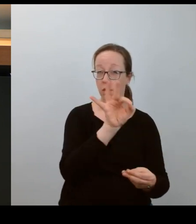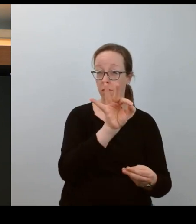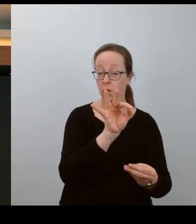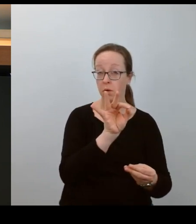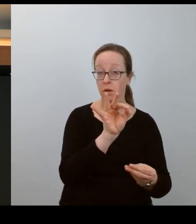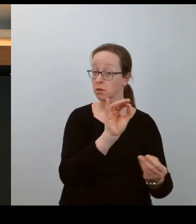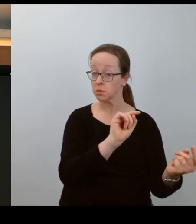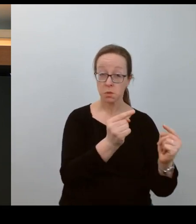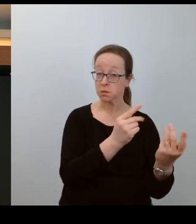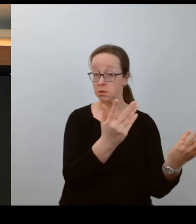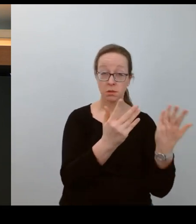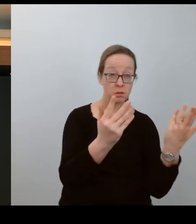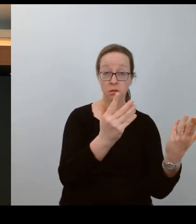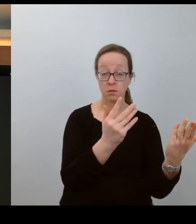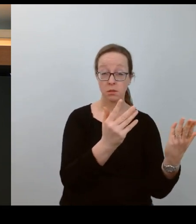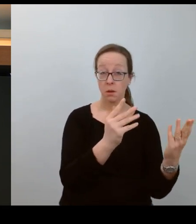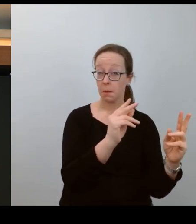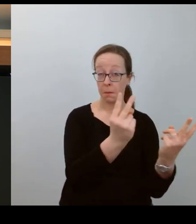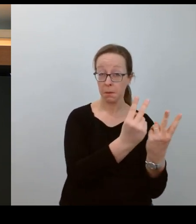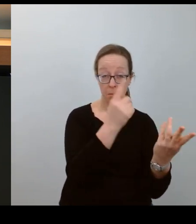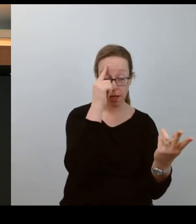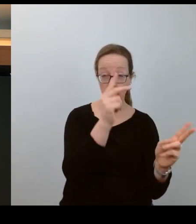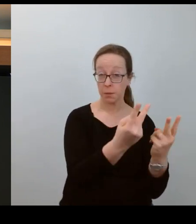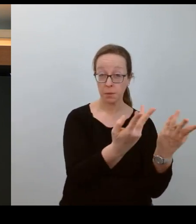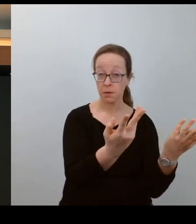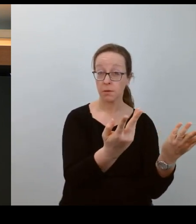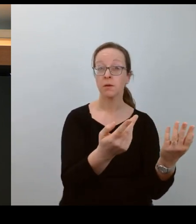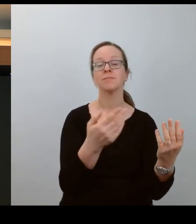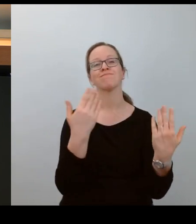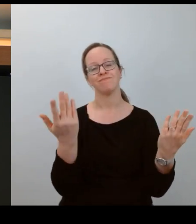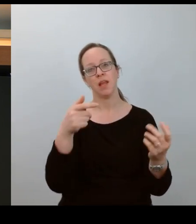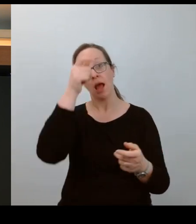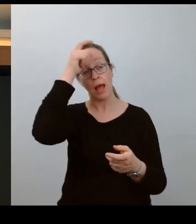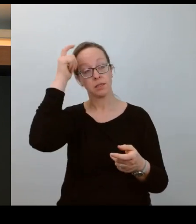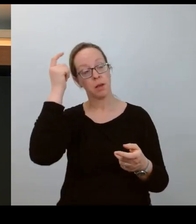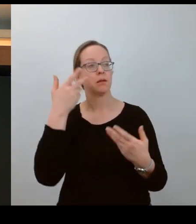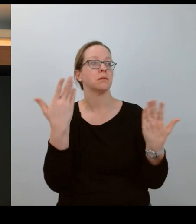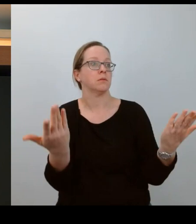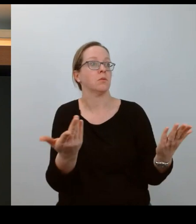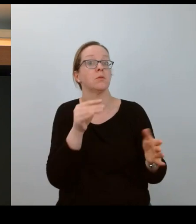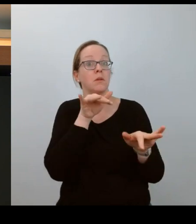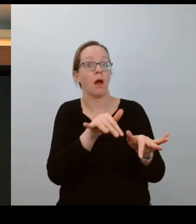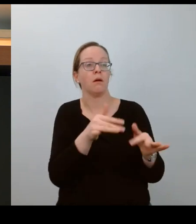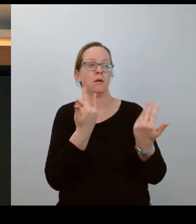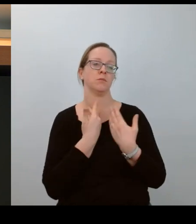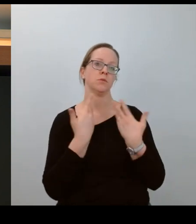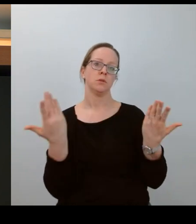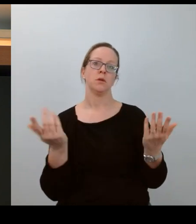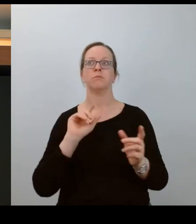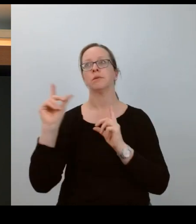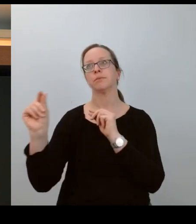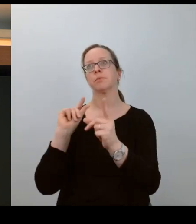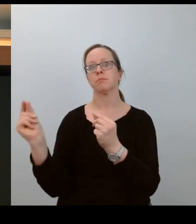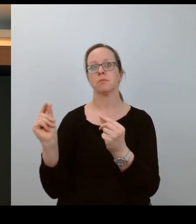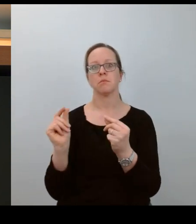schicken Sie die wieder nach Hause und alles nur, weil sich untereinander scheinbar nicht mehr grün sind. Und Herr Lehmann, ich glaube nicht,